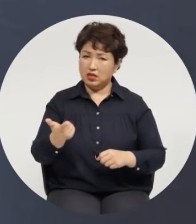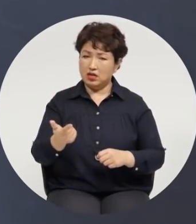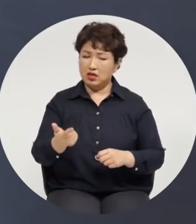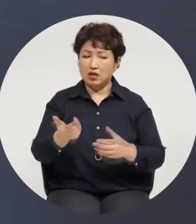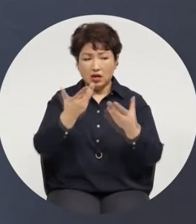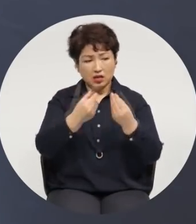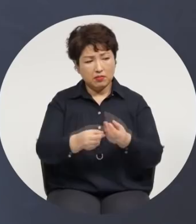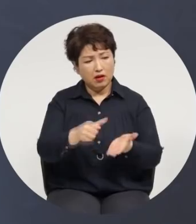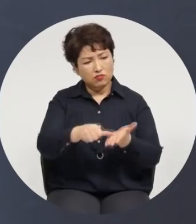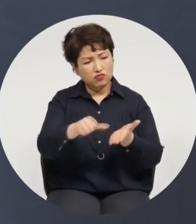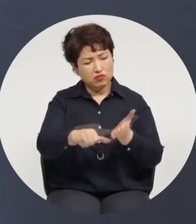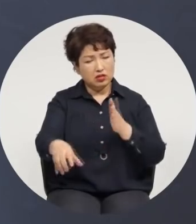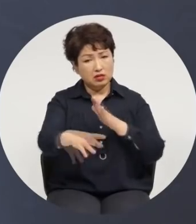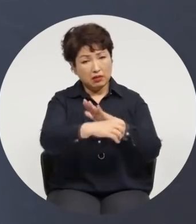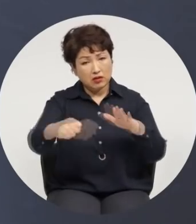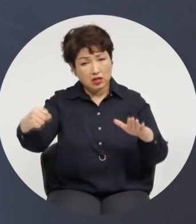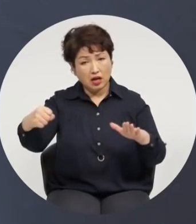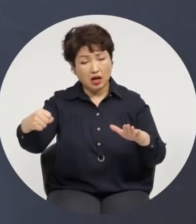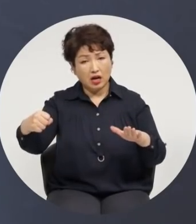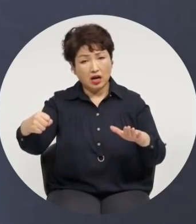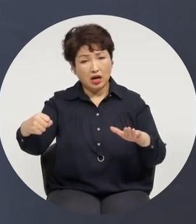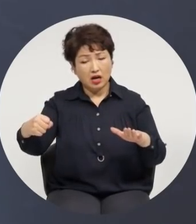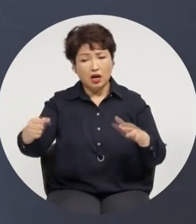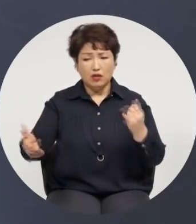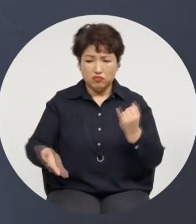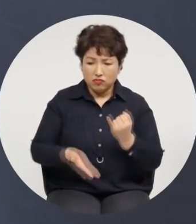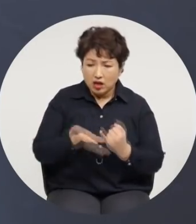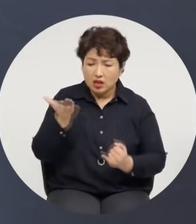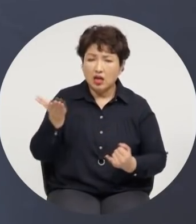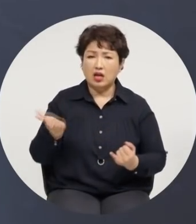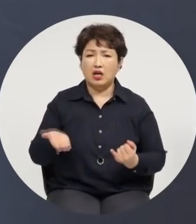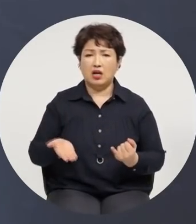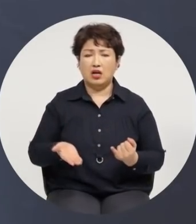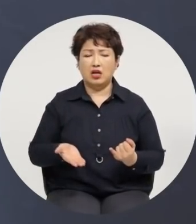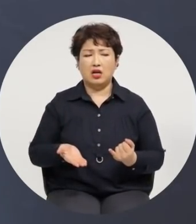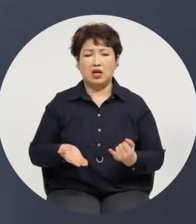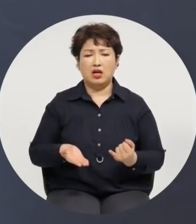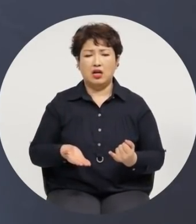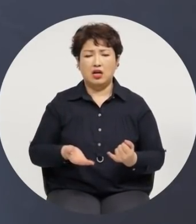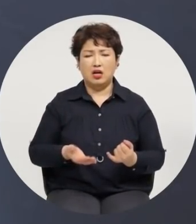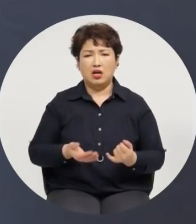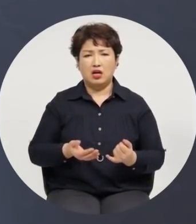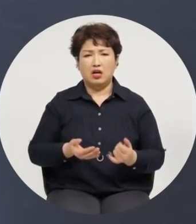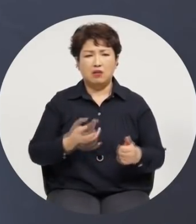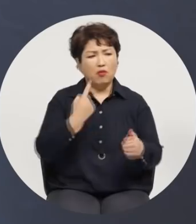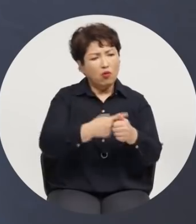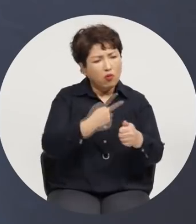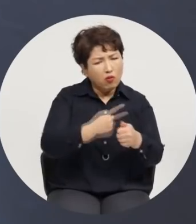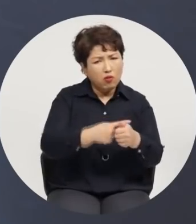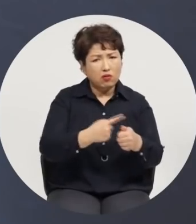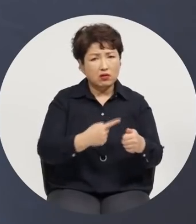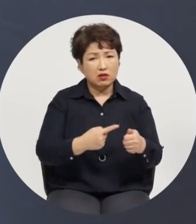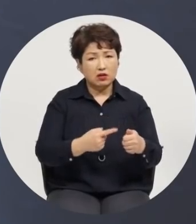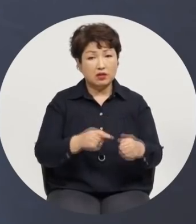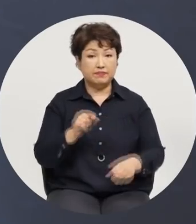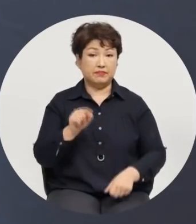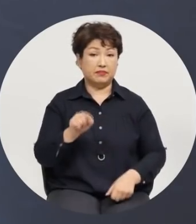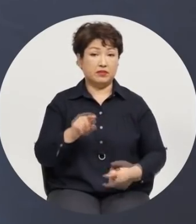물건을 뺏었거나 성추행을 했거나 욕설을 했다면